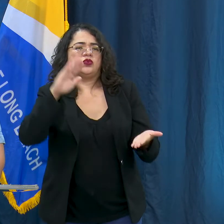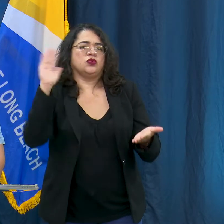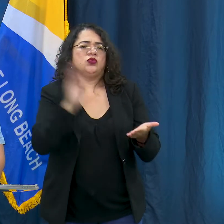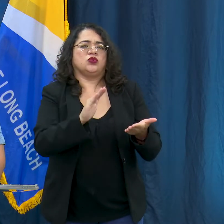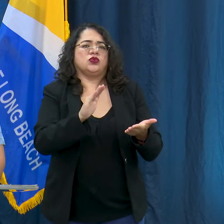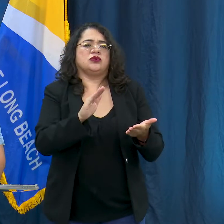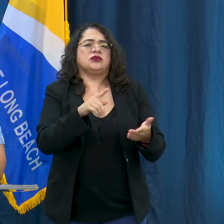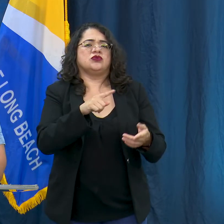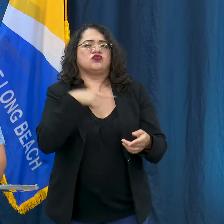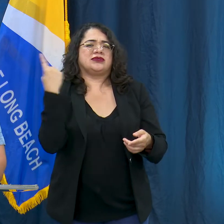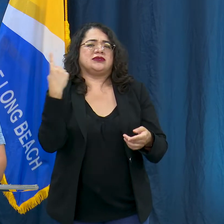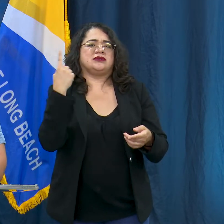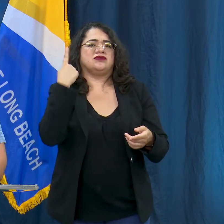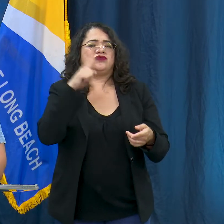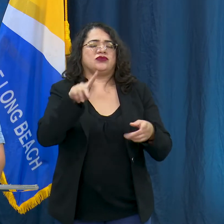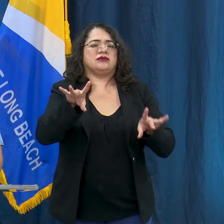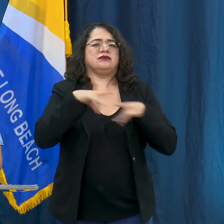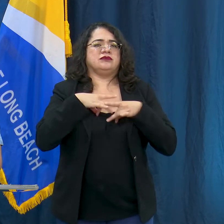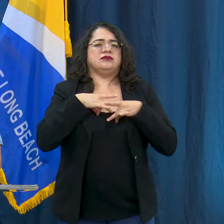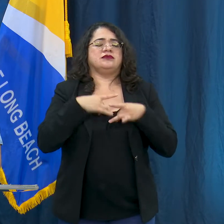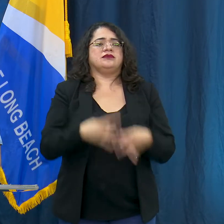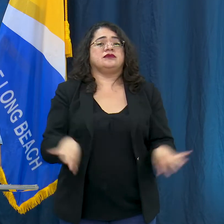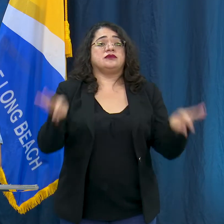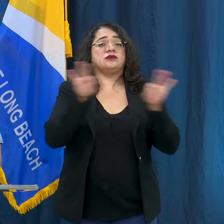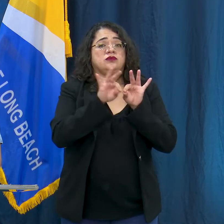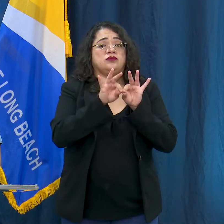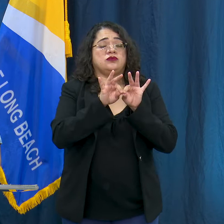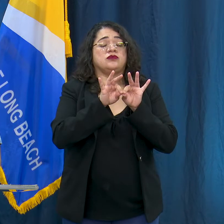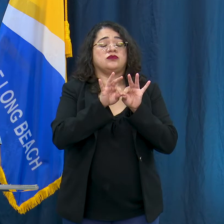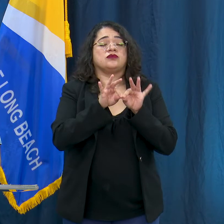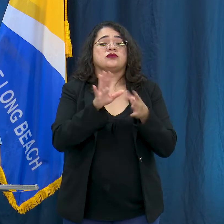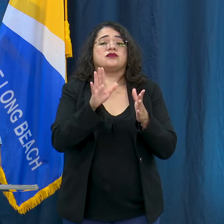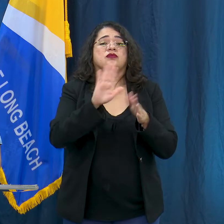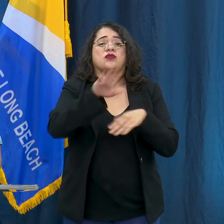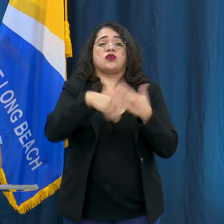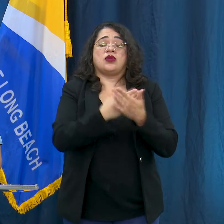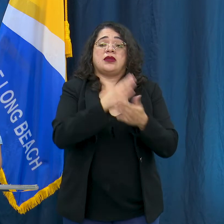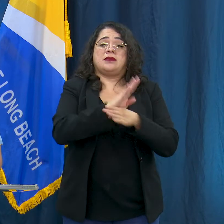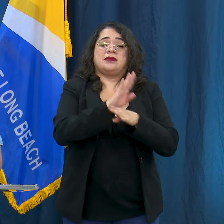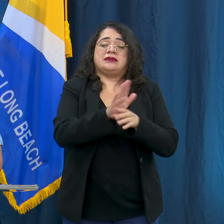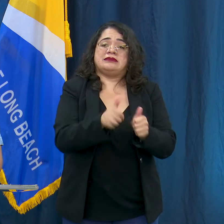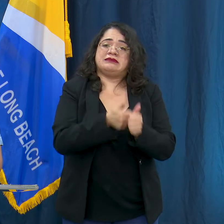transmission es importante que todas empresa Siegen s Tito's protocol OHS eg